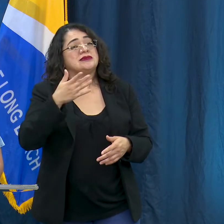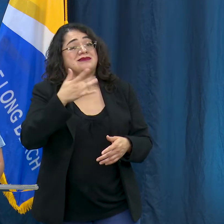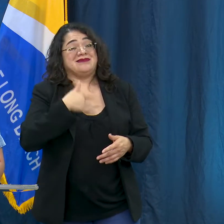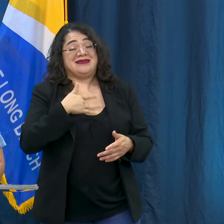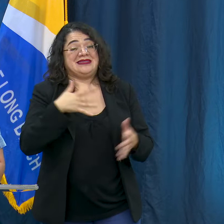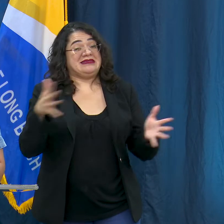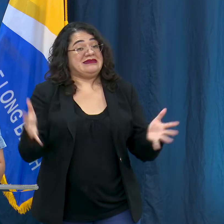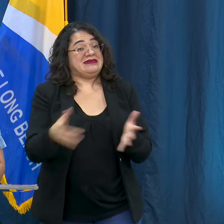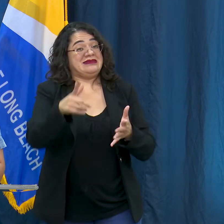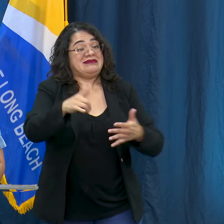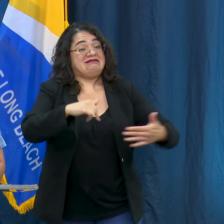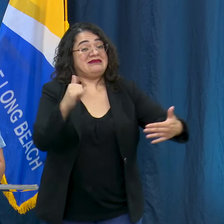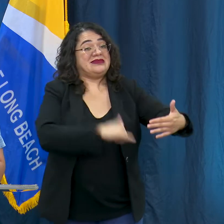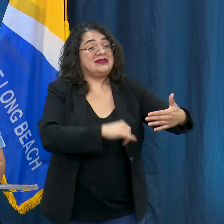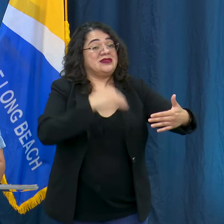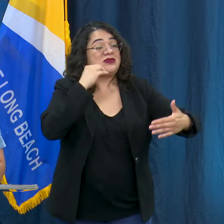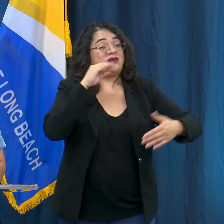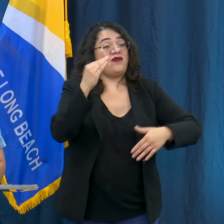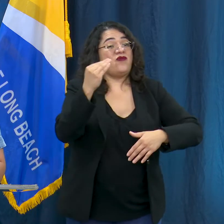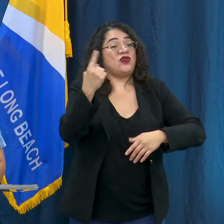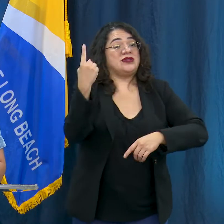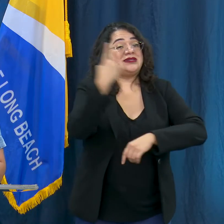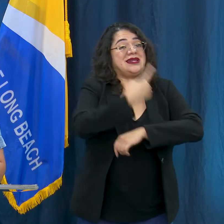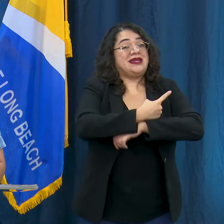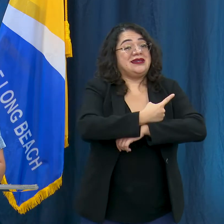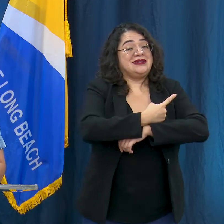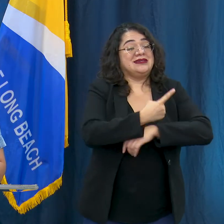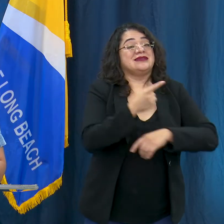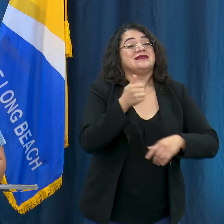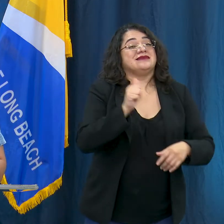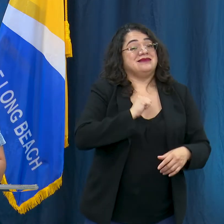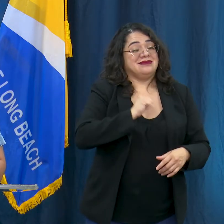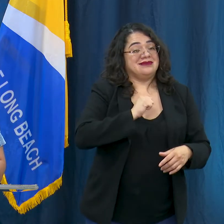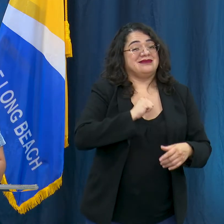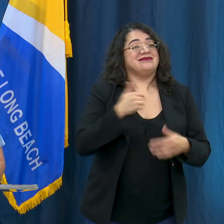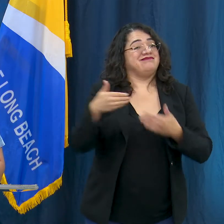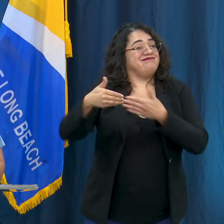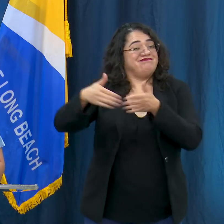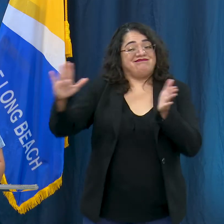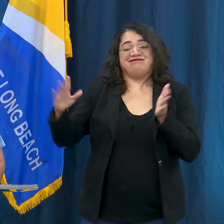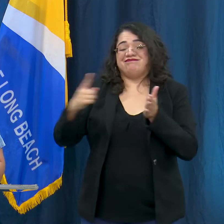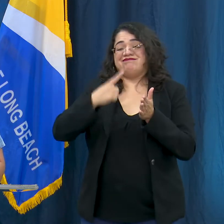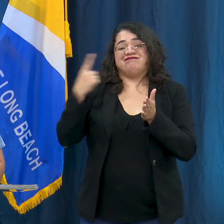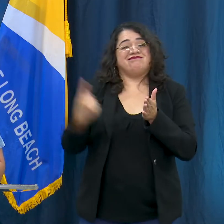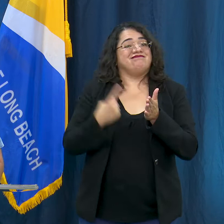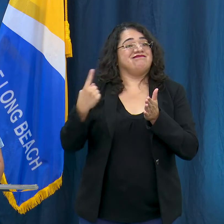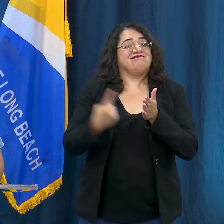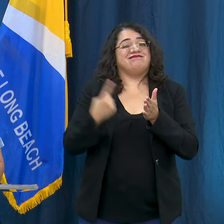diaz es posible que decía consider our la posibilidad de poner sin koala antenna y controller say para detect our sus in